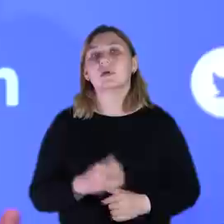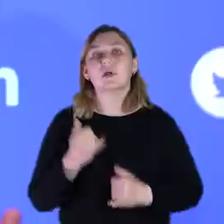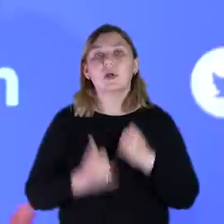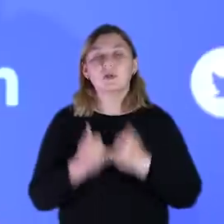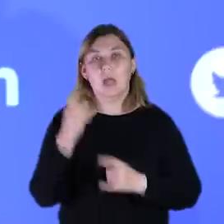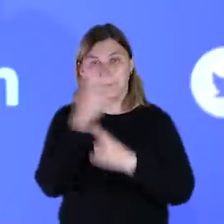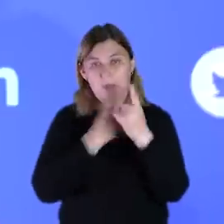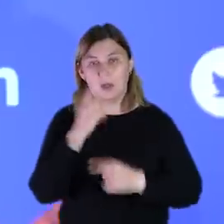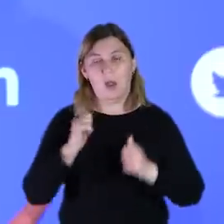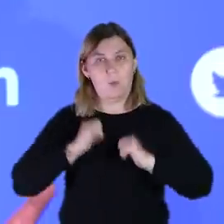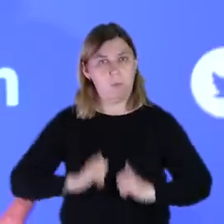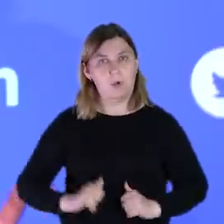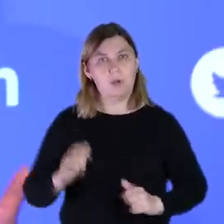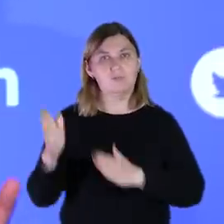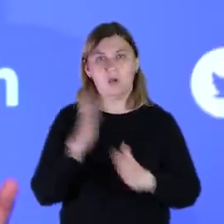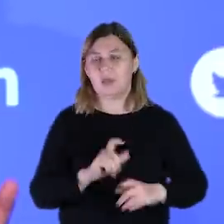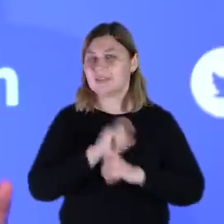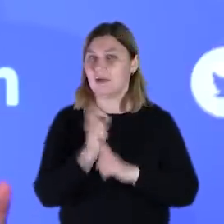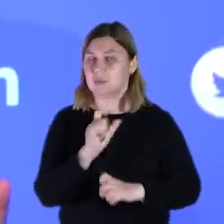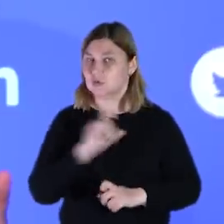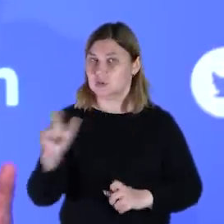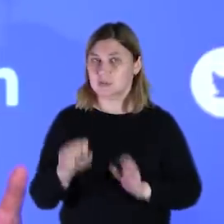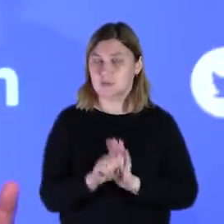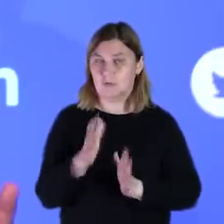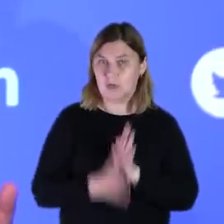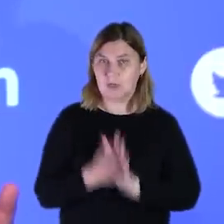myślisz o pokoju , - szykuj się cały czas do wojny. Jeśli szykujesz się do wojny,